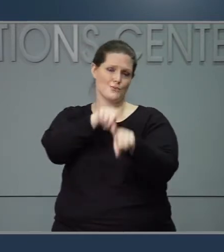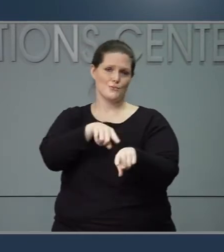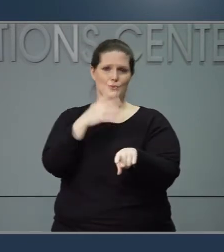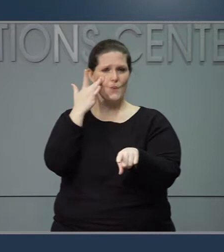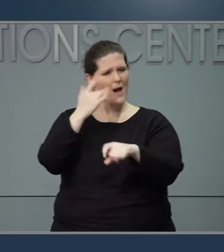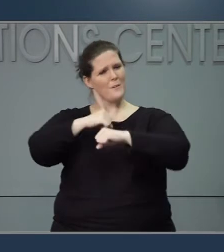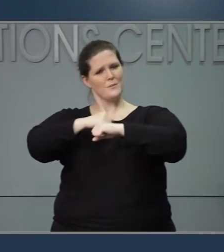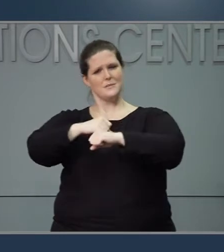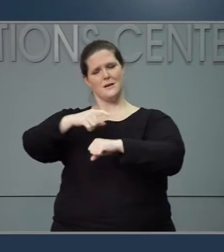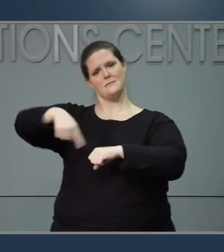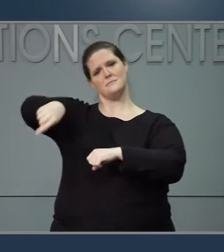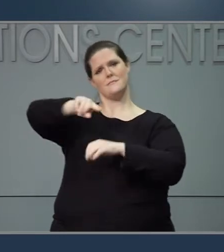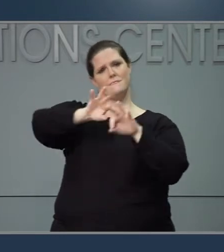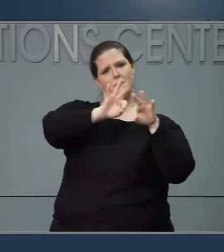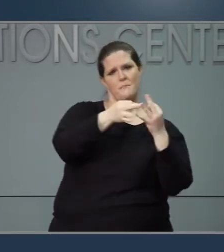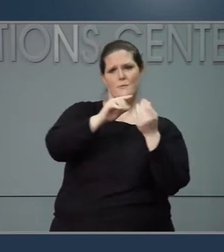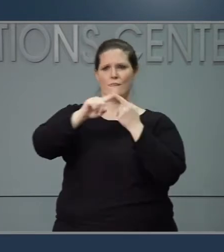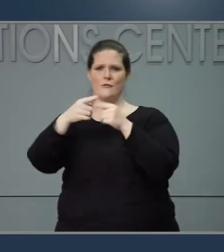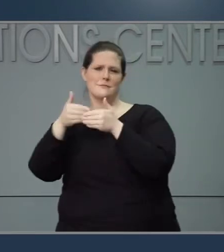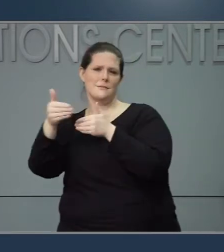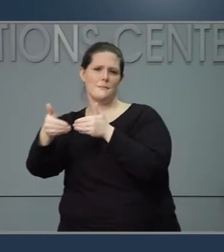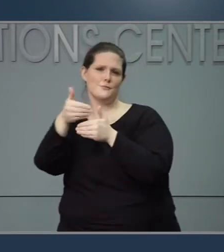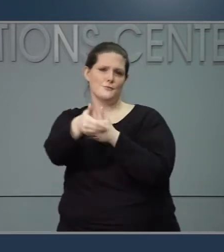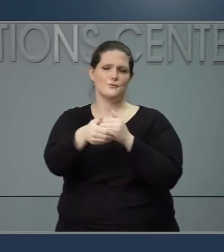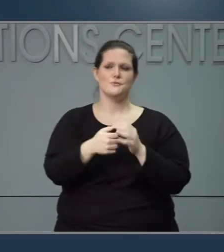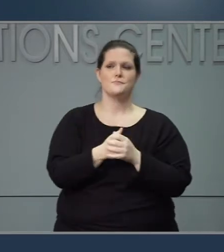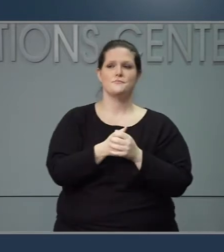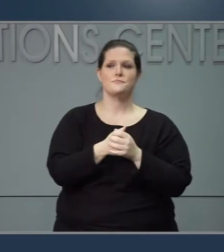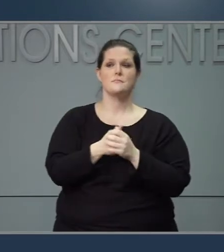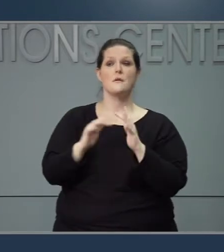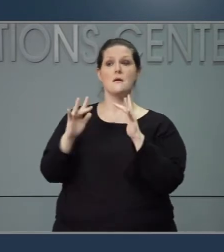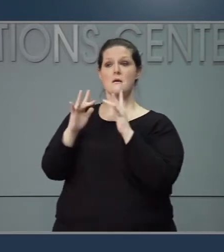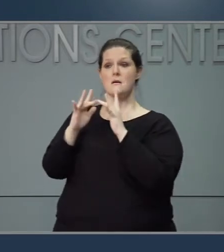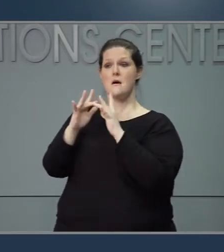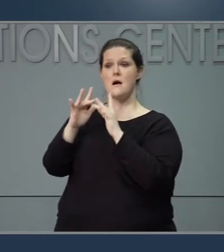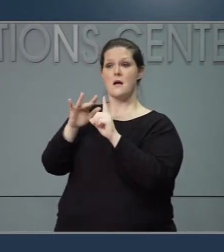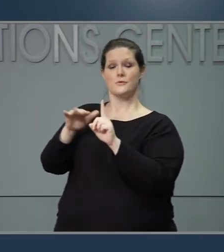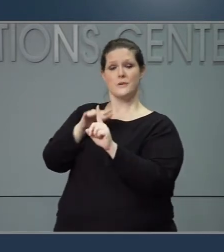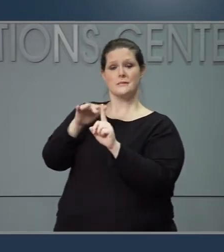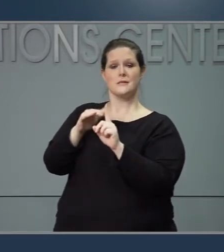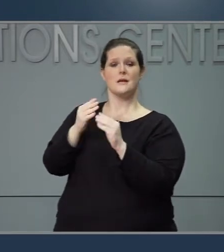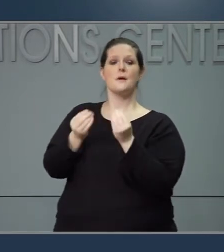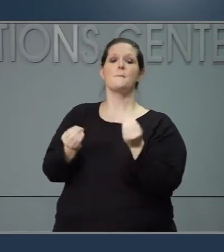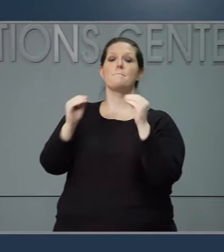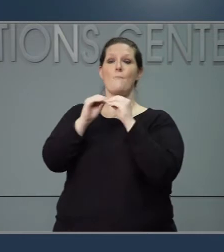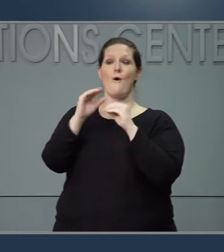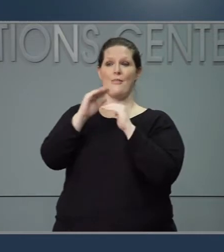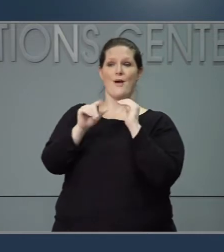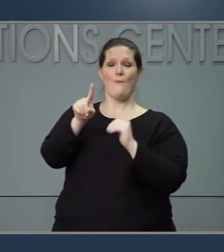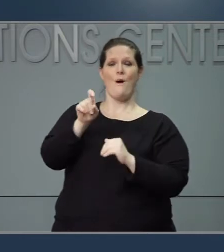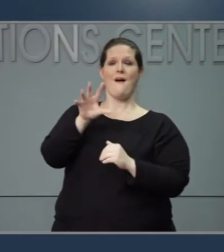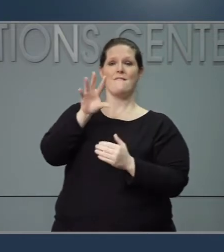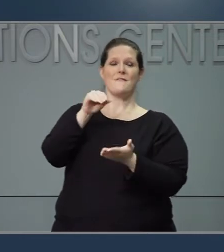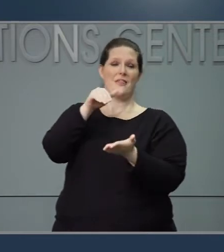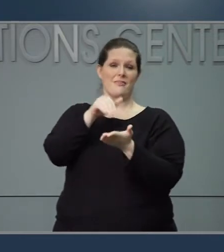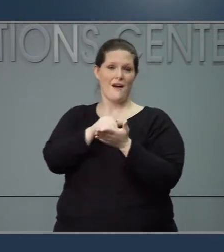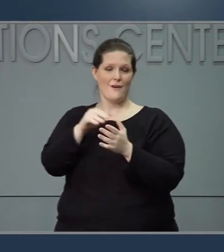ATENCIÓN. QUE LAS PERSONAS SANAS VUELVAN A LA ESCUELA, LOS NIÑOS HAN PERDIDO CASI EL AÑO ENTERO DE ESCUELA, POR NINGÚN